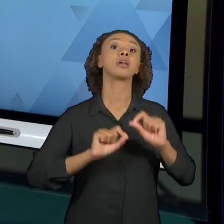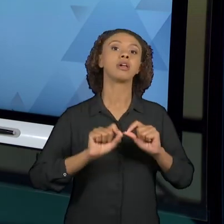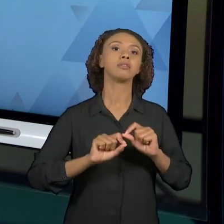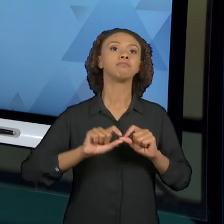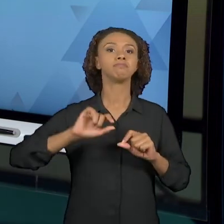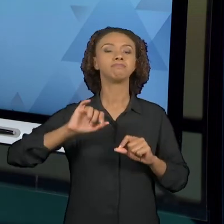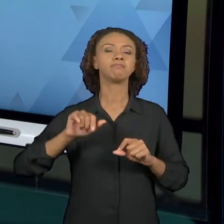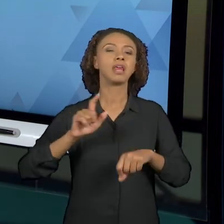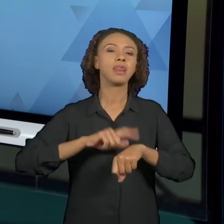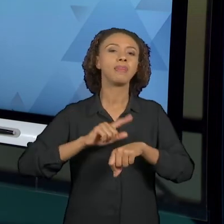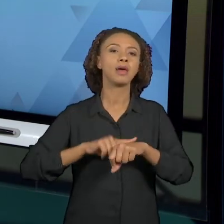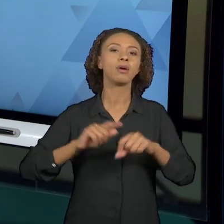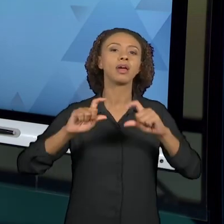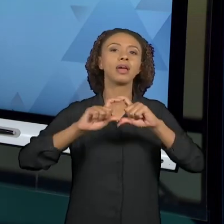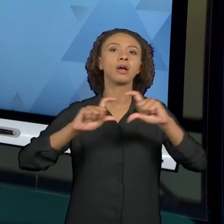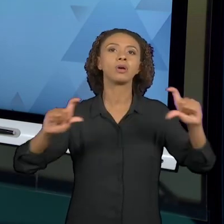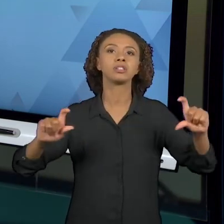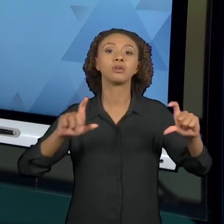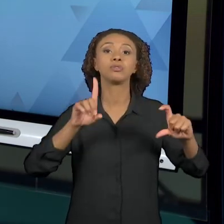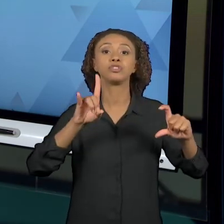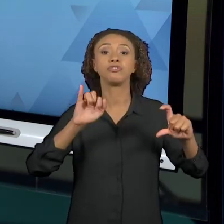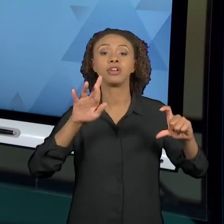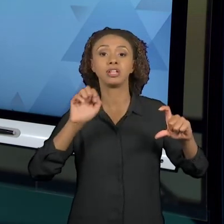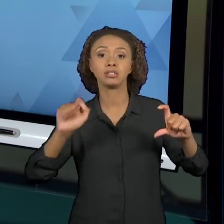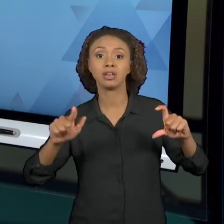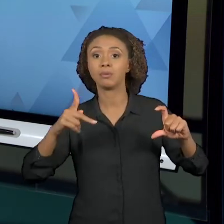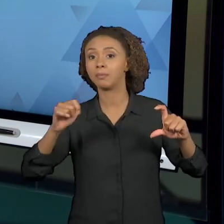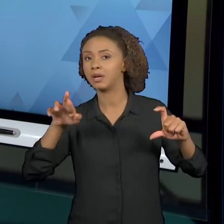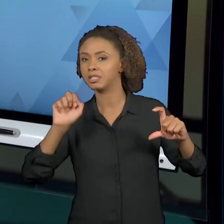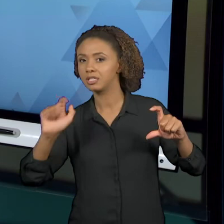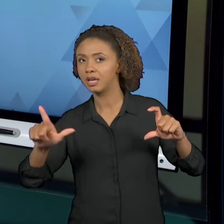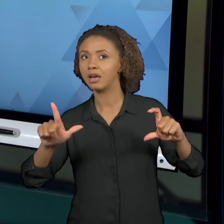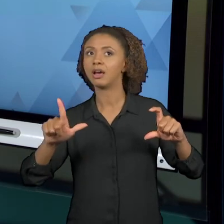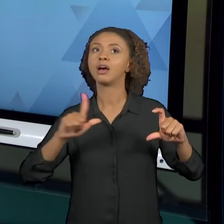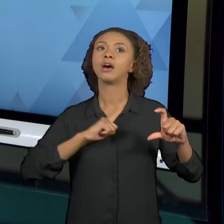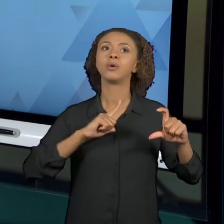ESTIVER ESTUDANDO EQUAÇÕES DIFERENCIAIS PARCIAIS. A GENTE VAI ESTUDAR EQUAÇÃO DO CALOR, EQUAÇÃO DA